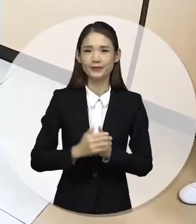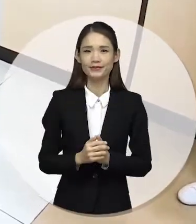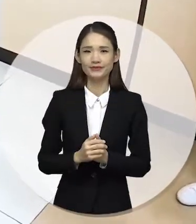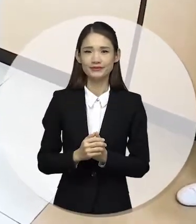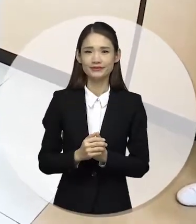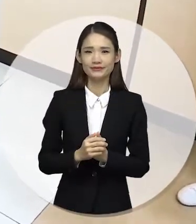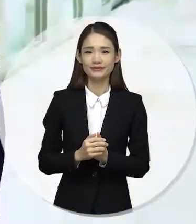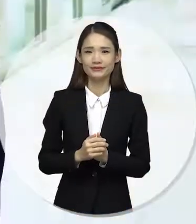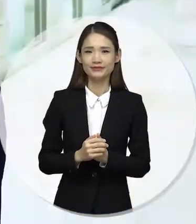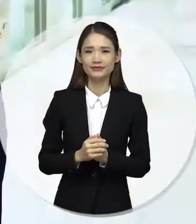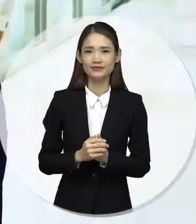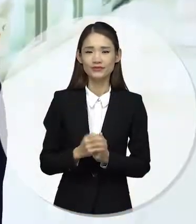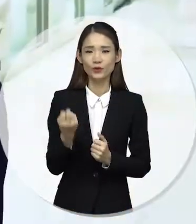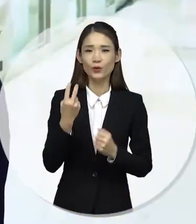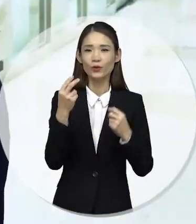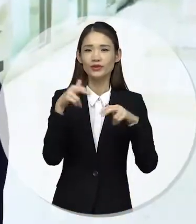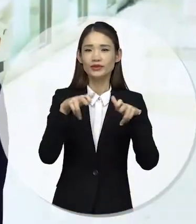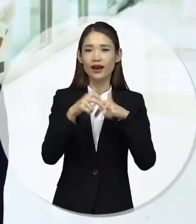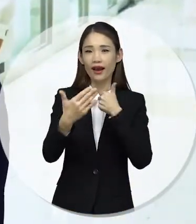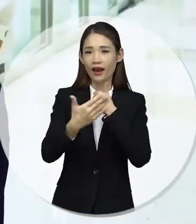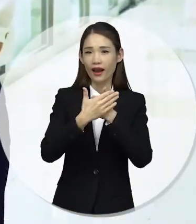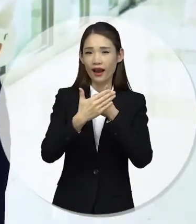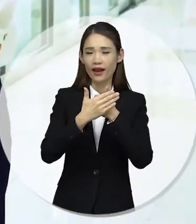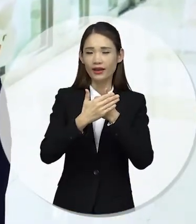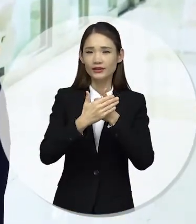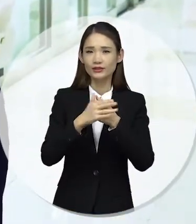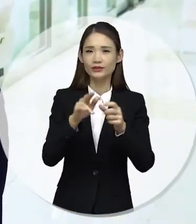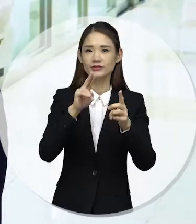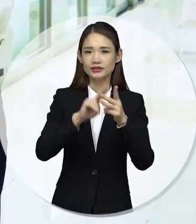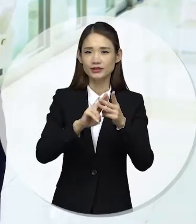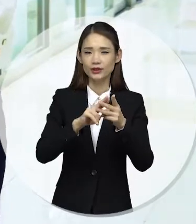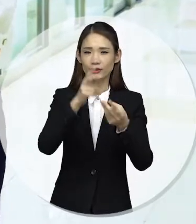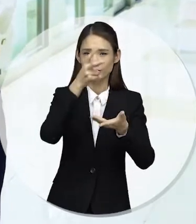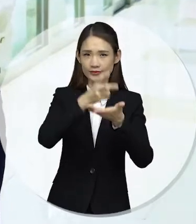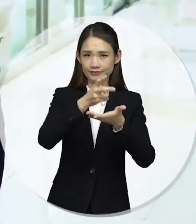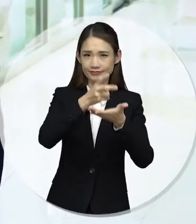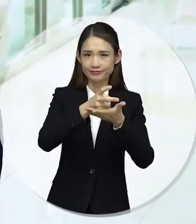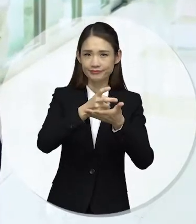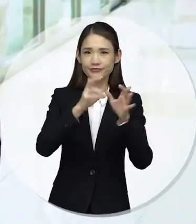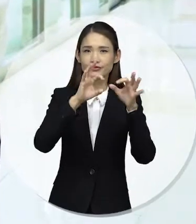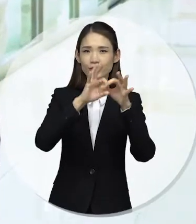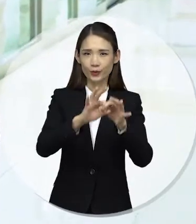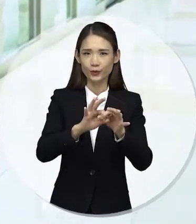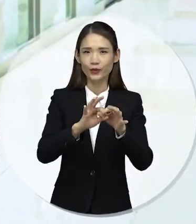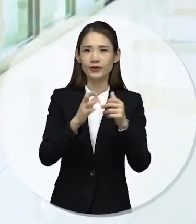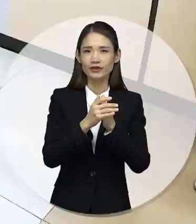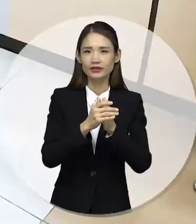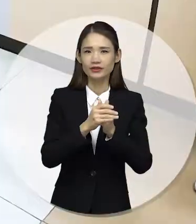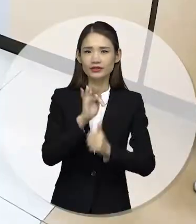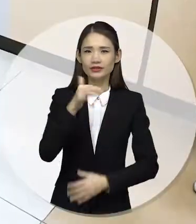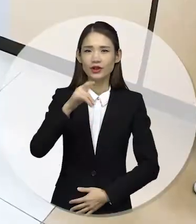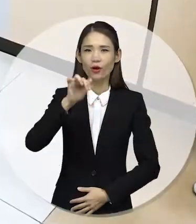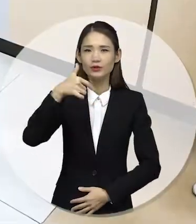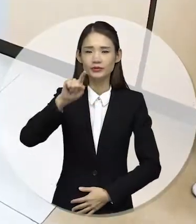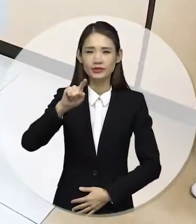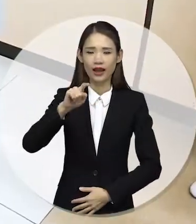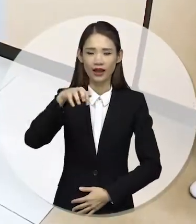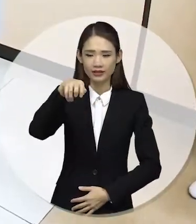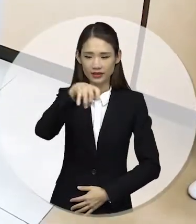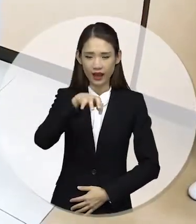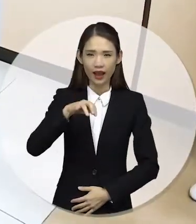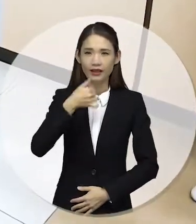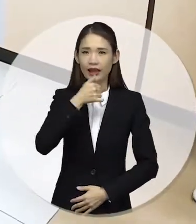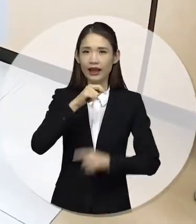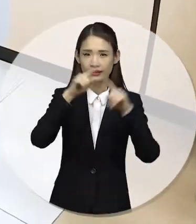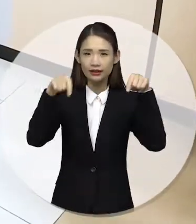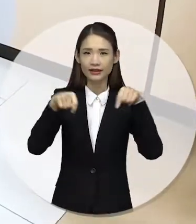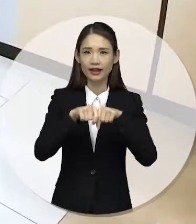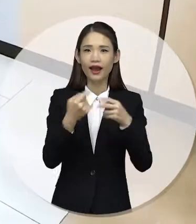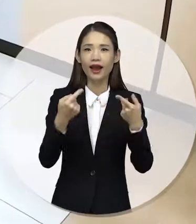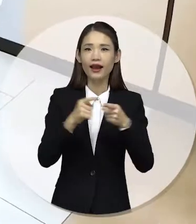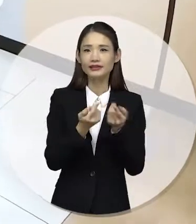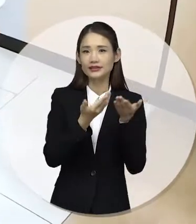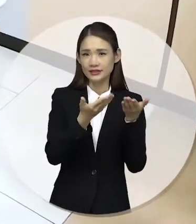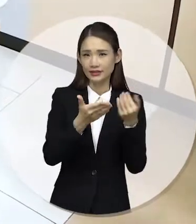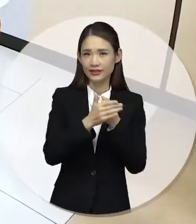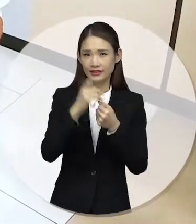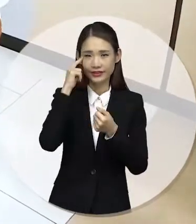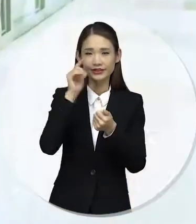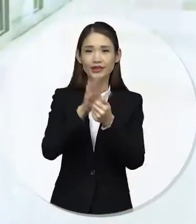또 장애 학생들에 대한 지원제도들과 관련한 점자 안내 자료가 있어서 이것도 같이 드릴 테니까 참고하시면 좋을 것 같아요.